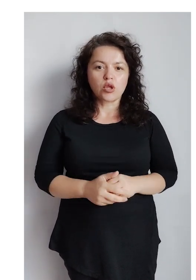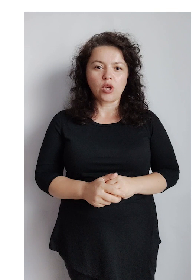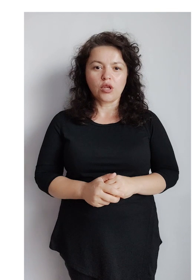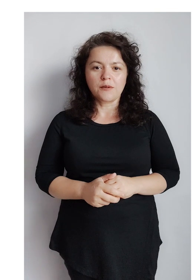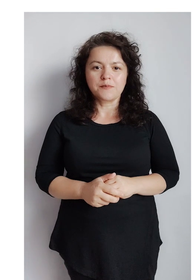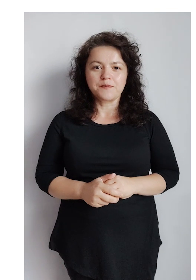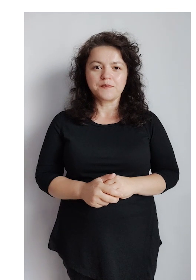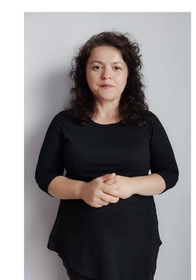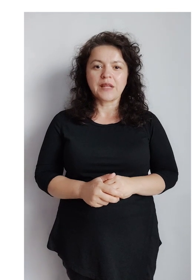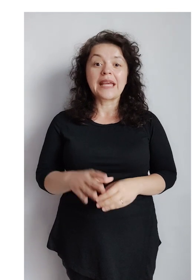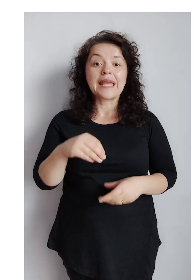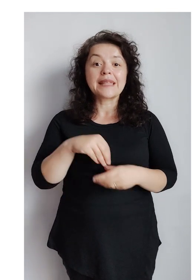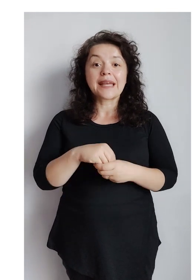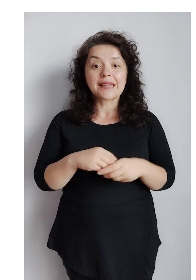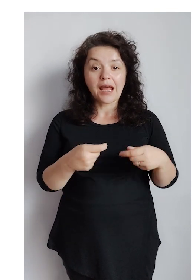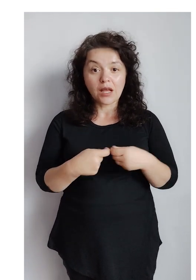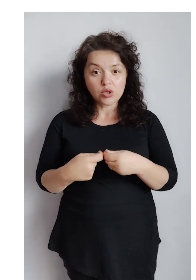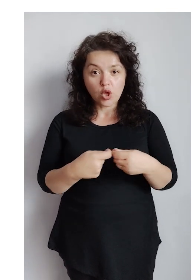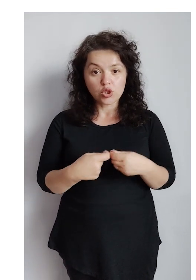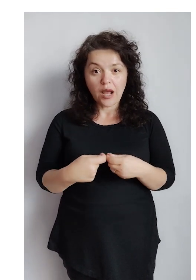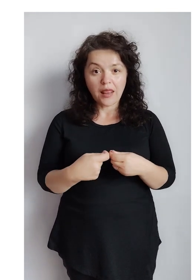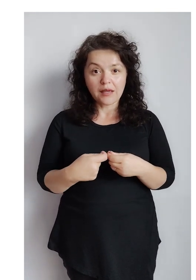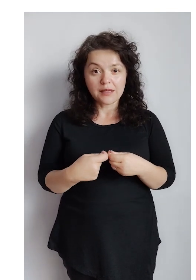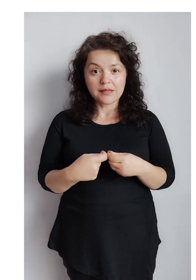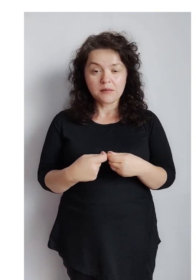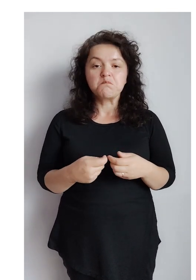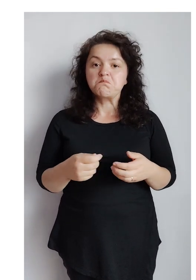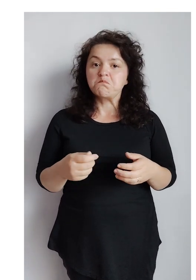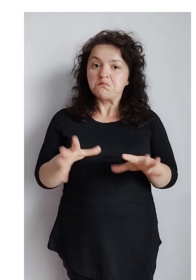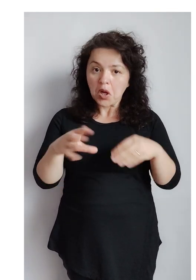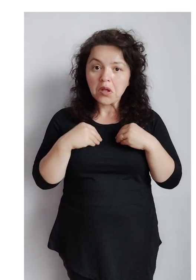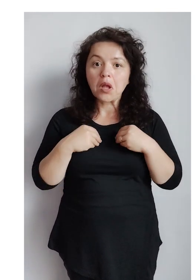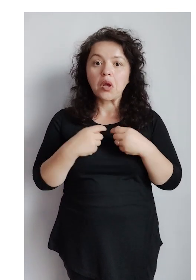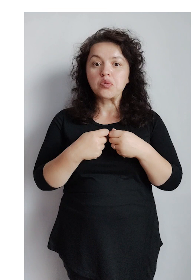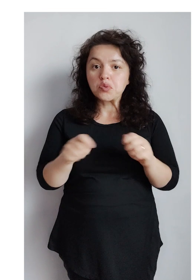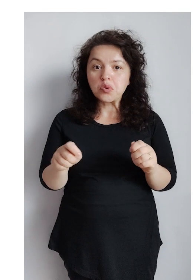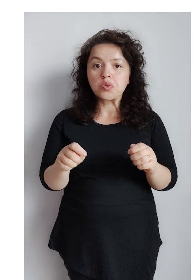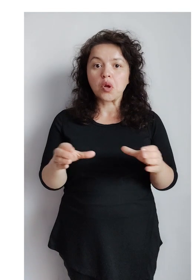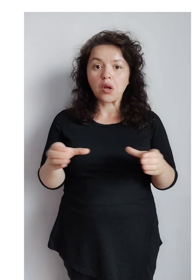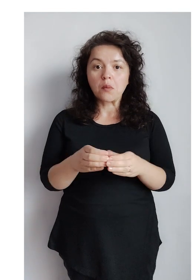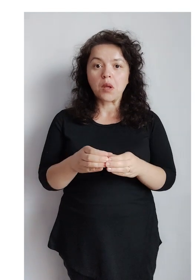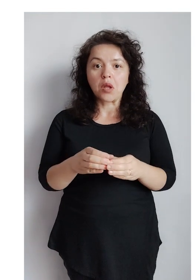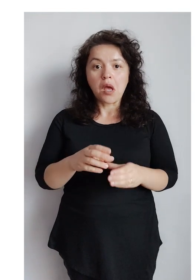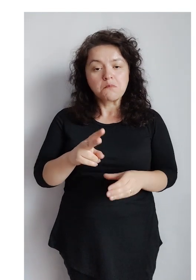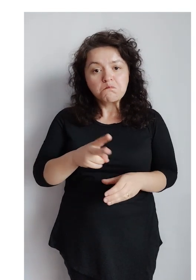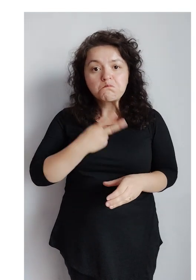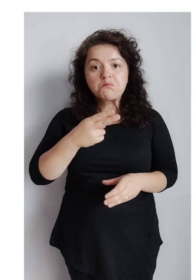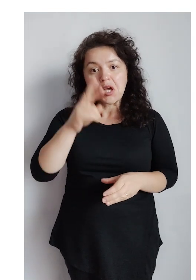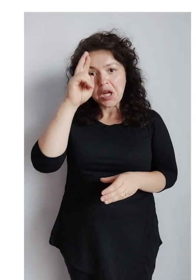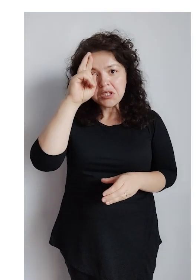Integrare socială Tratarea tuturor grupurilor cu demnitate și respect